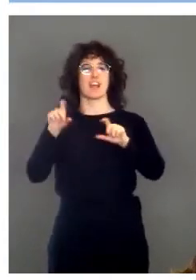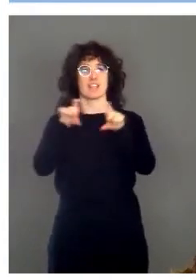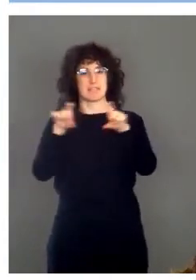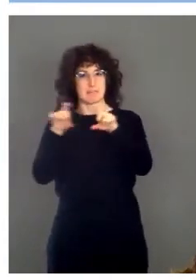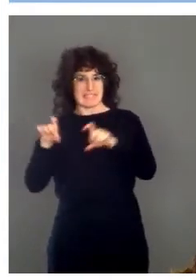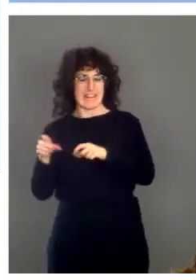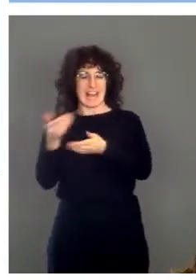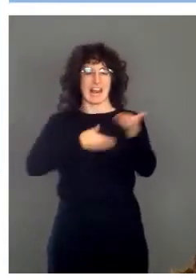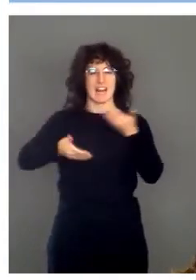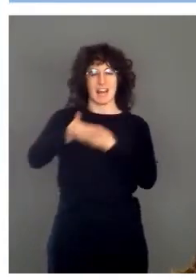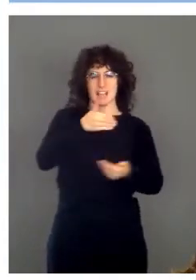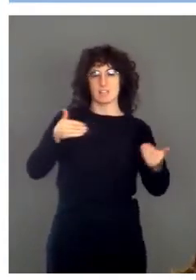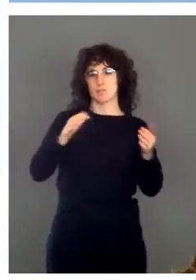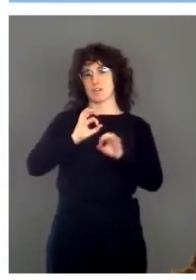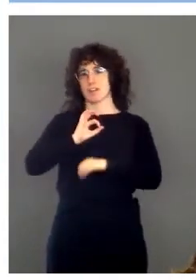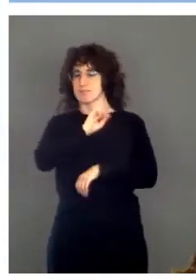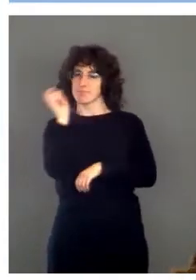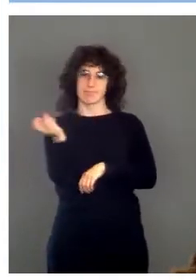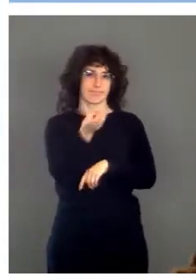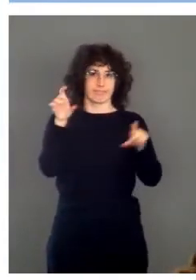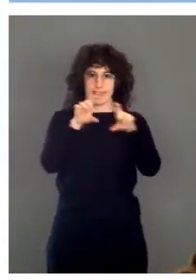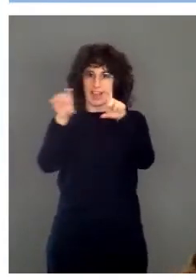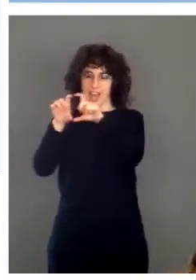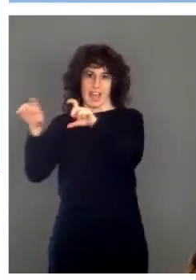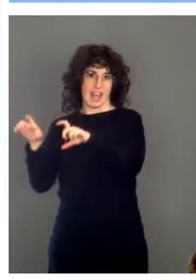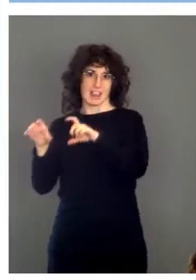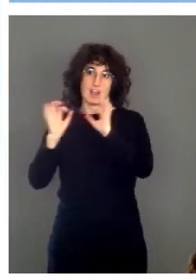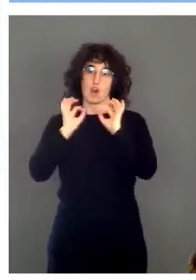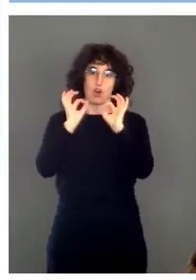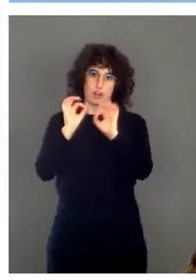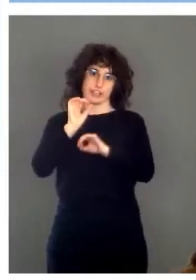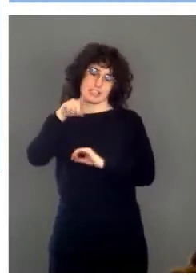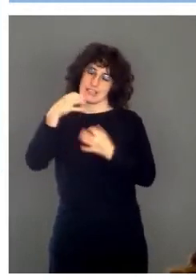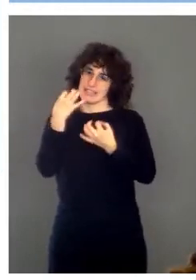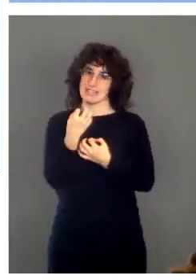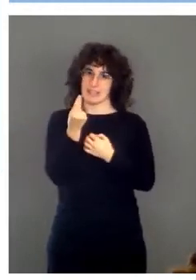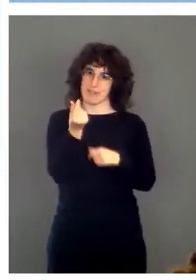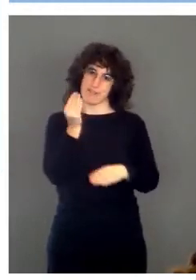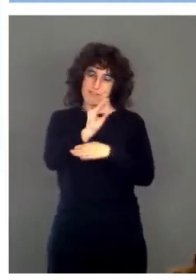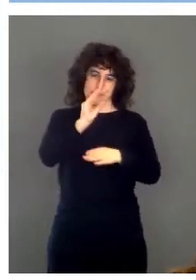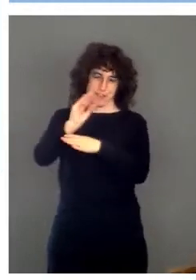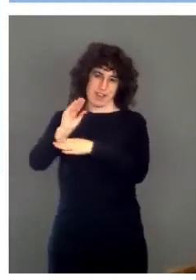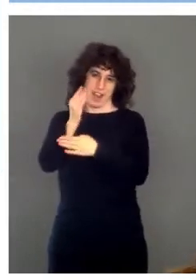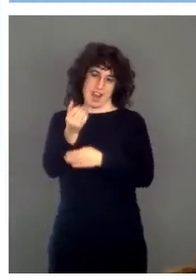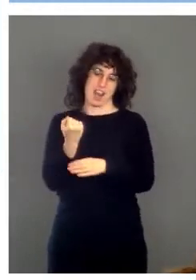De EH entidades que lógicamente apoyan la financiación Es decir de una red que Que se teje